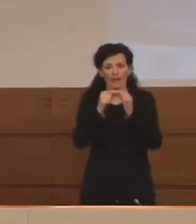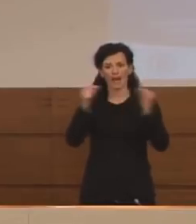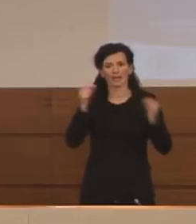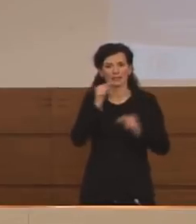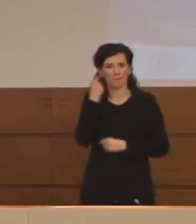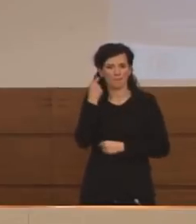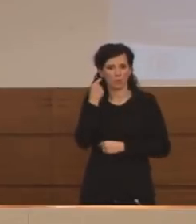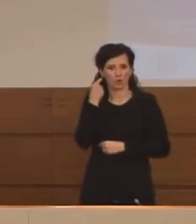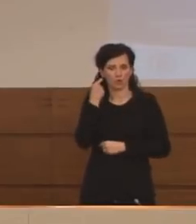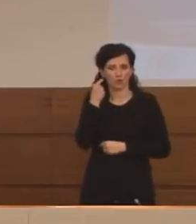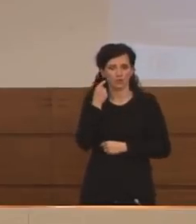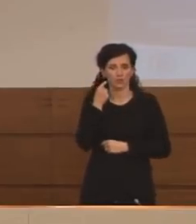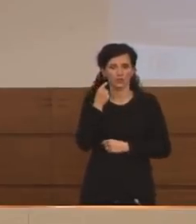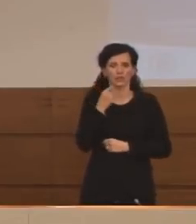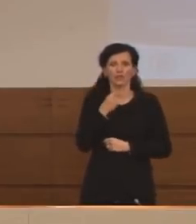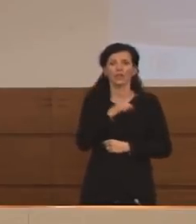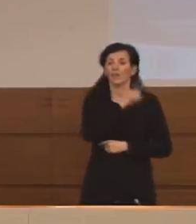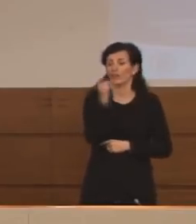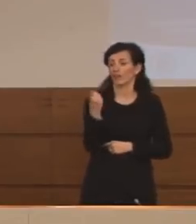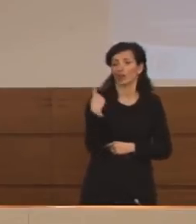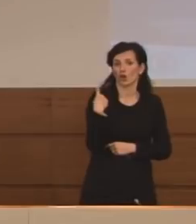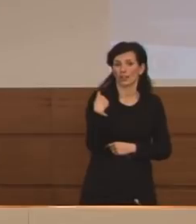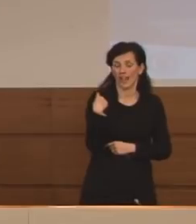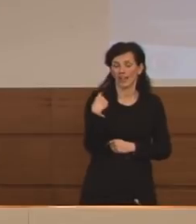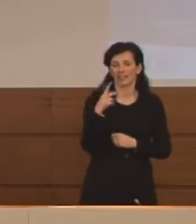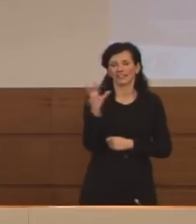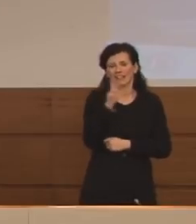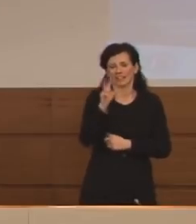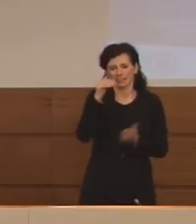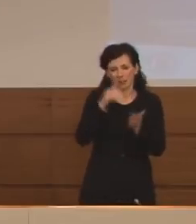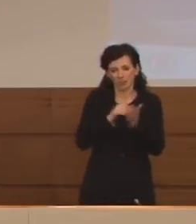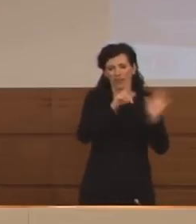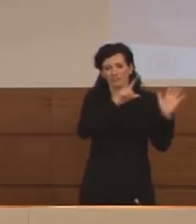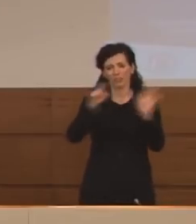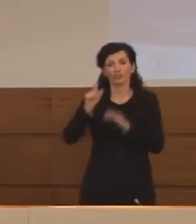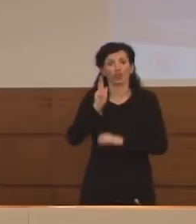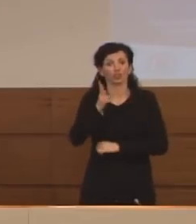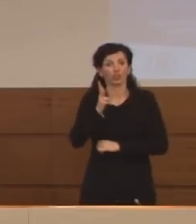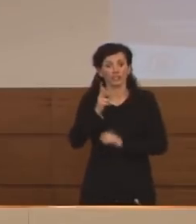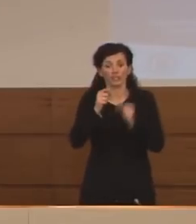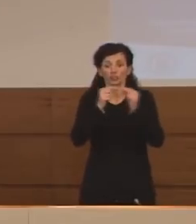Risoetto a ieri ci sono 33.713 tamponi in più.